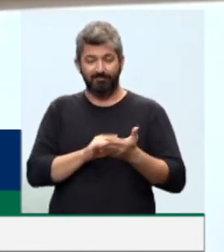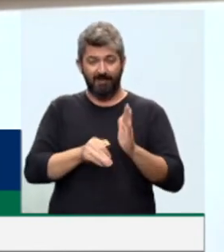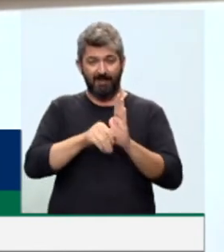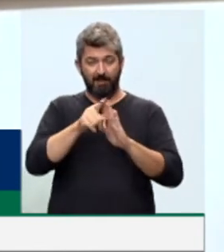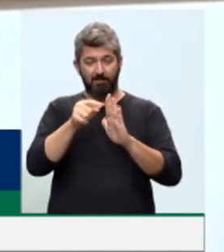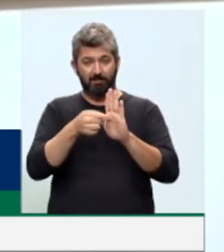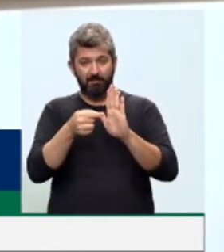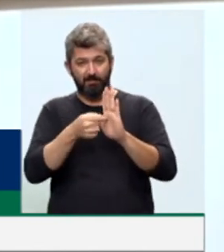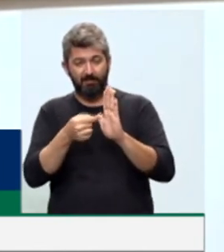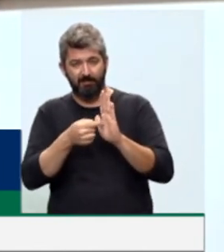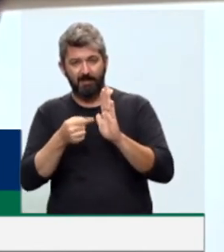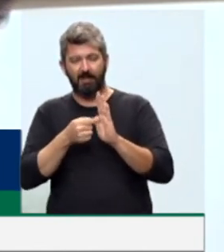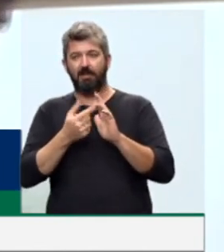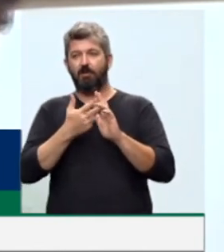GENTE RECONHECE E RELATOR DE VÁRIOS PECTS, E É